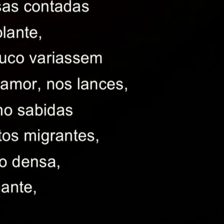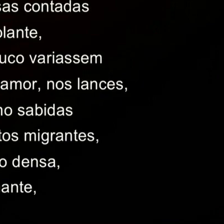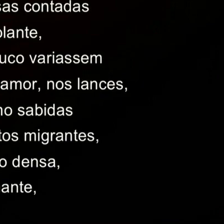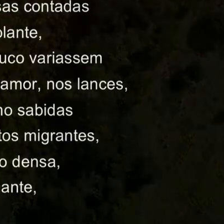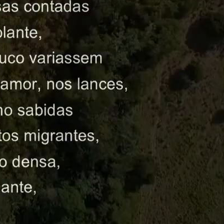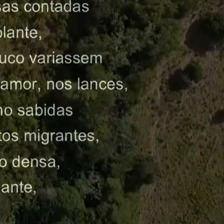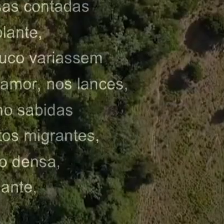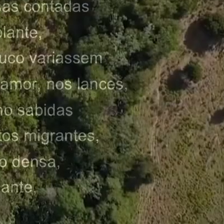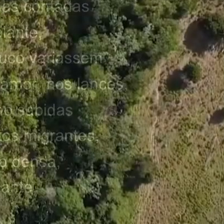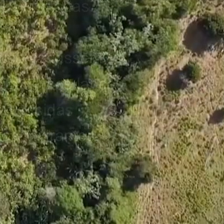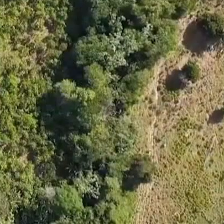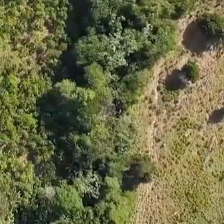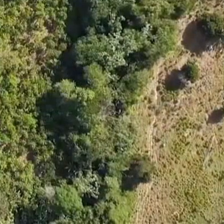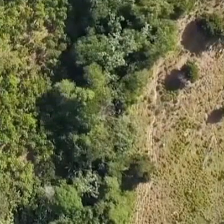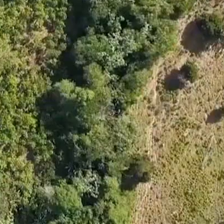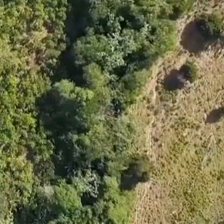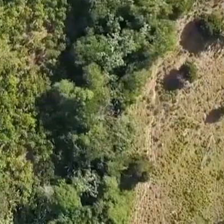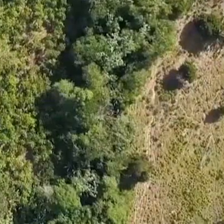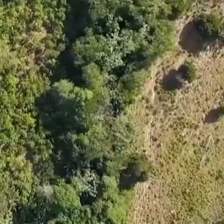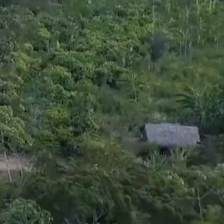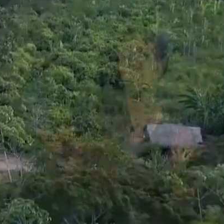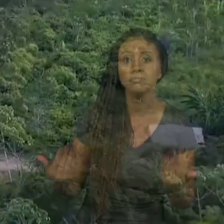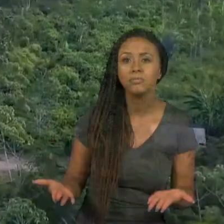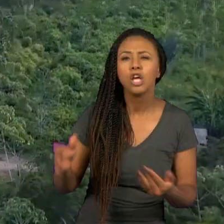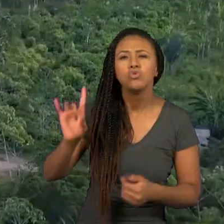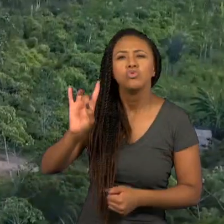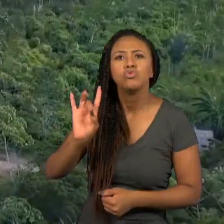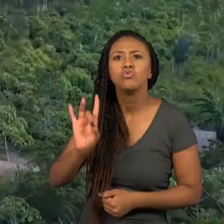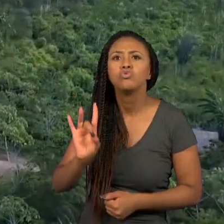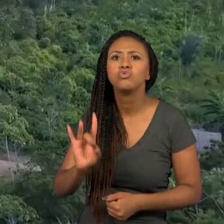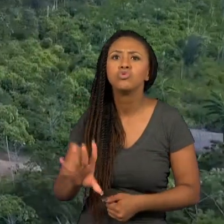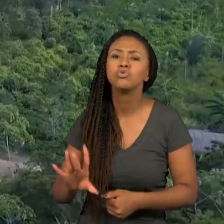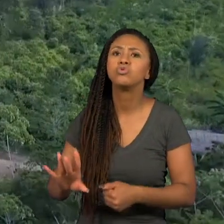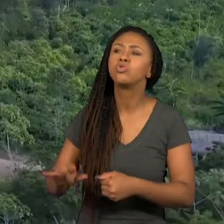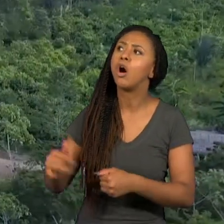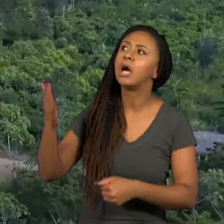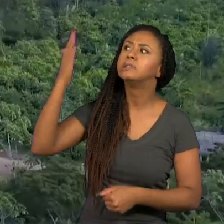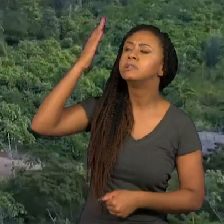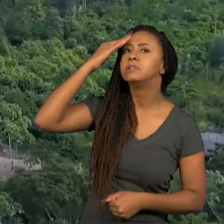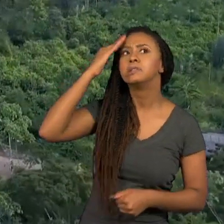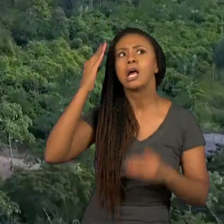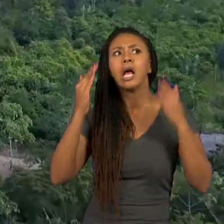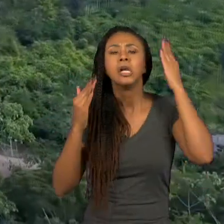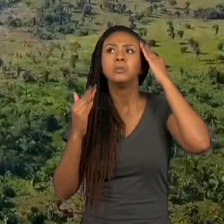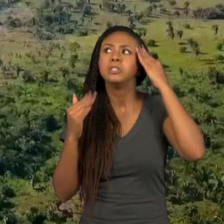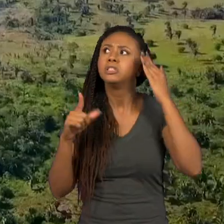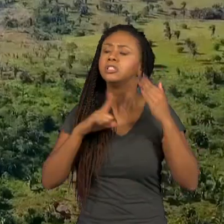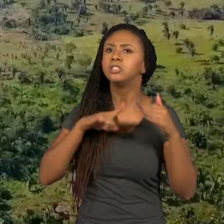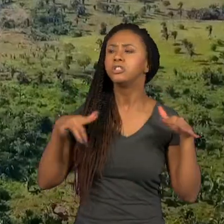E SOASSEM COMO SABIDAS DE OUTROS FOLHETOS MIGRANTES, A TENSÃO ERA TÃO DENSA, SUBIA TÃO